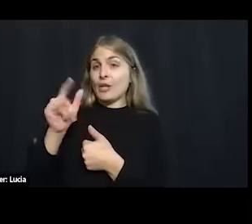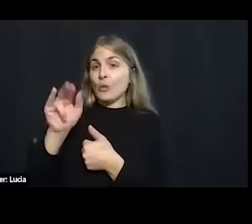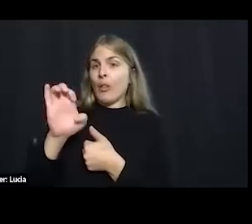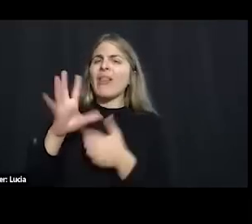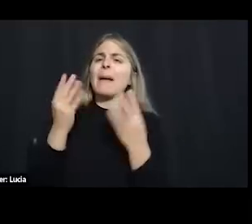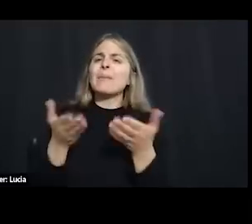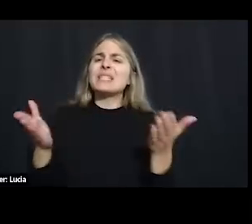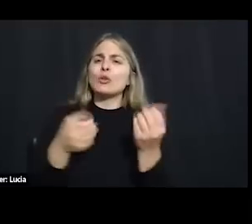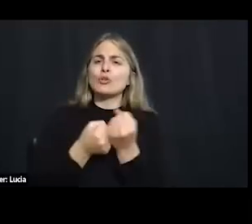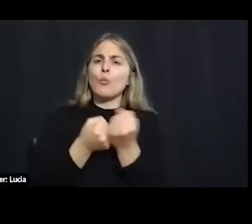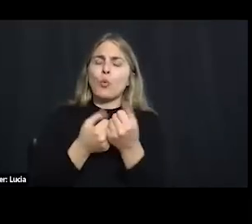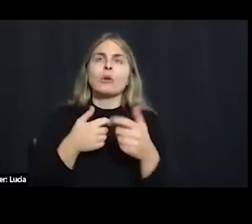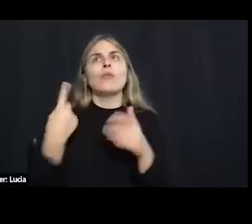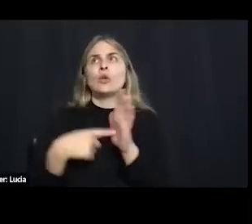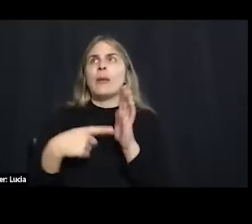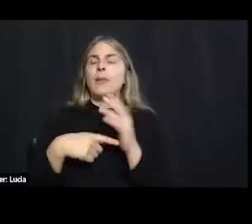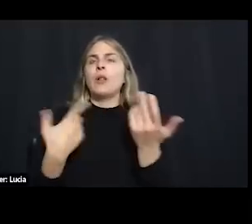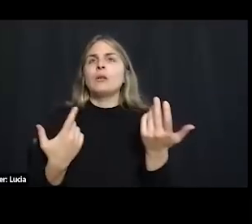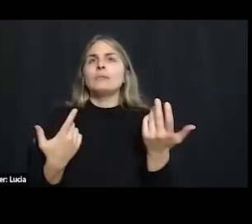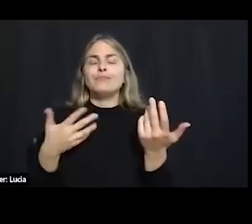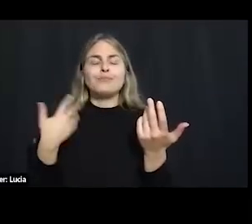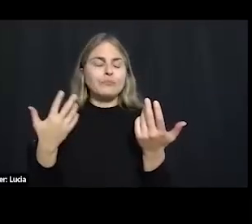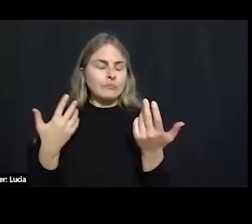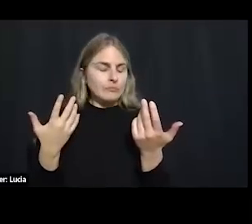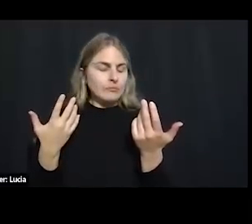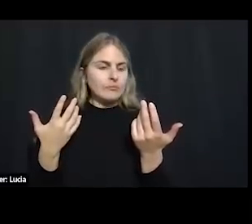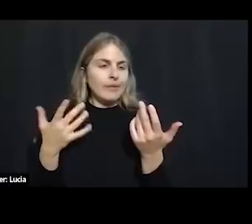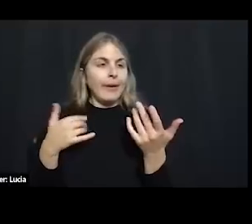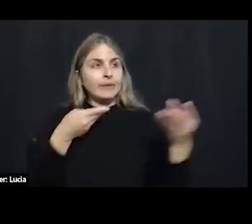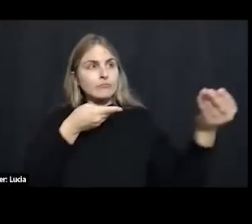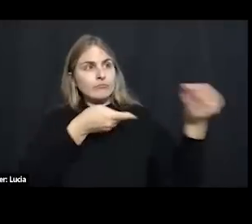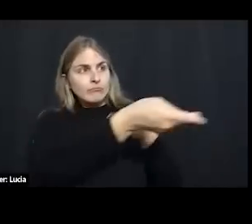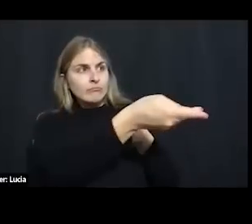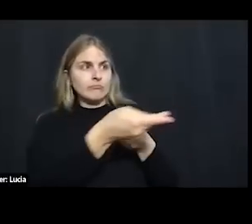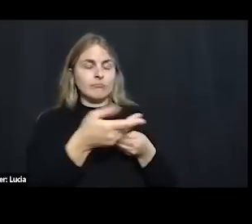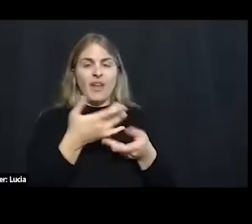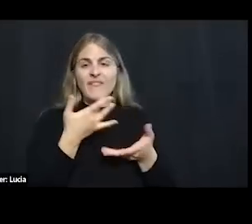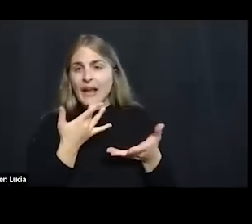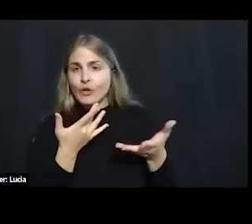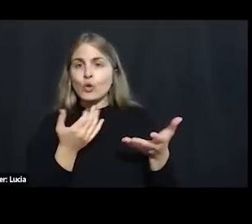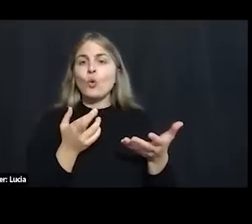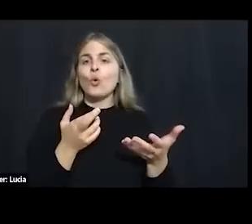que es la provisión de un favor, o como el ejemplo clásico